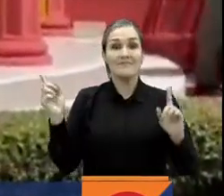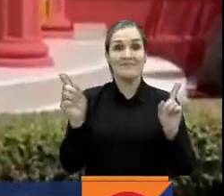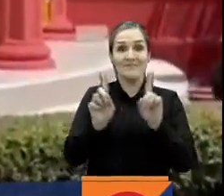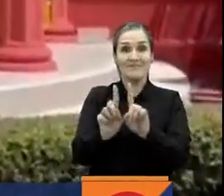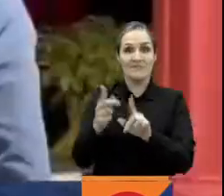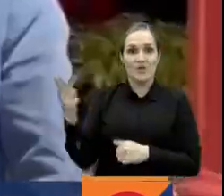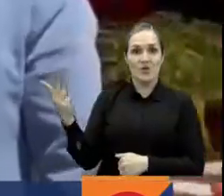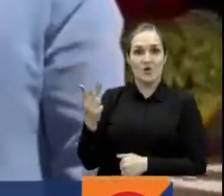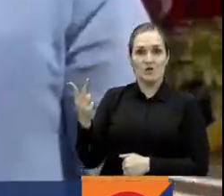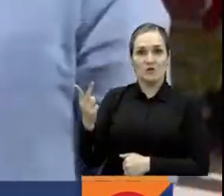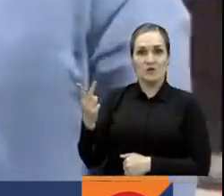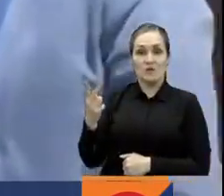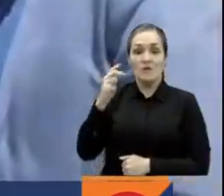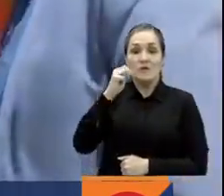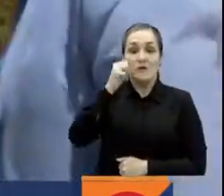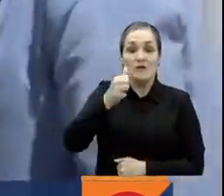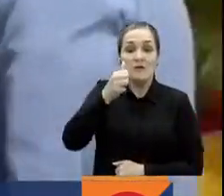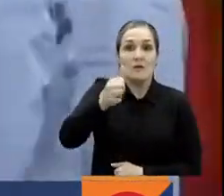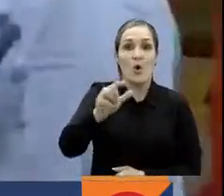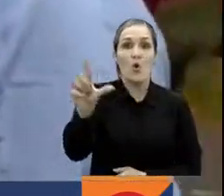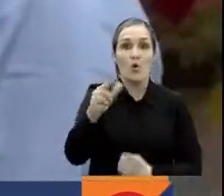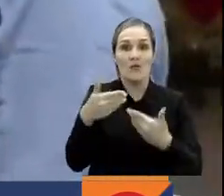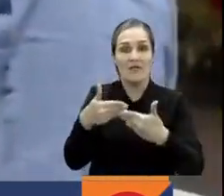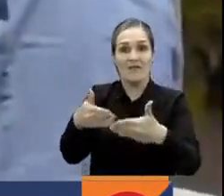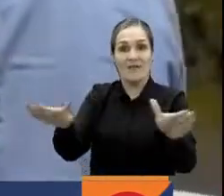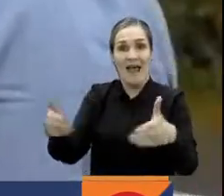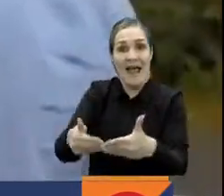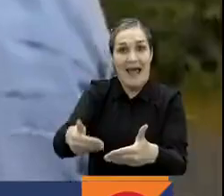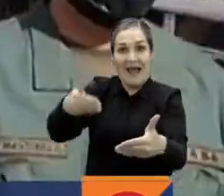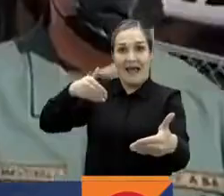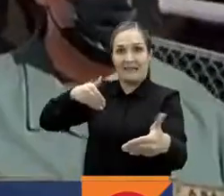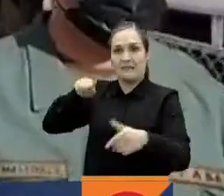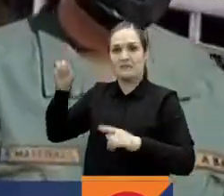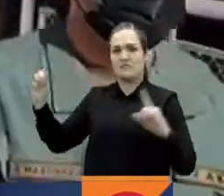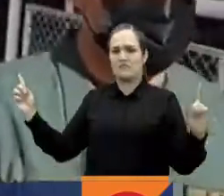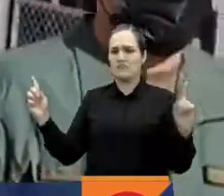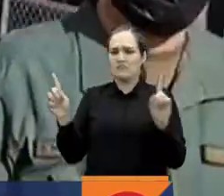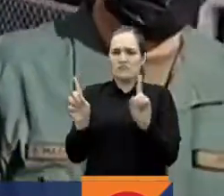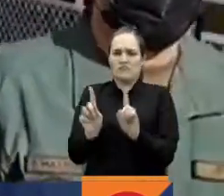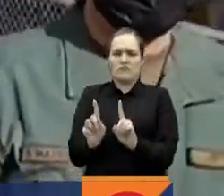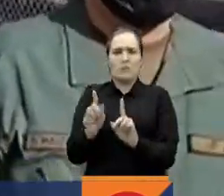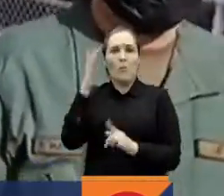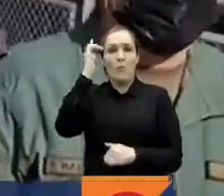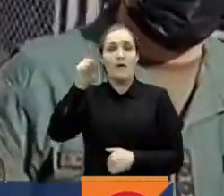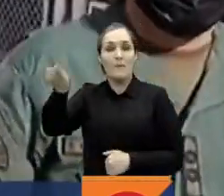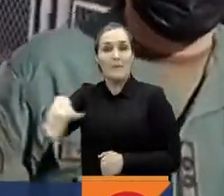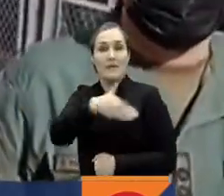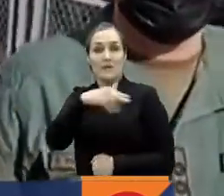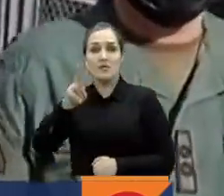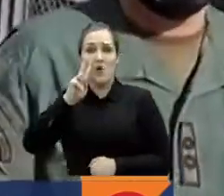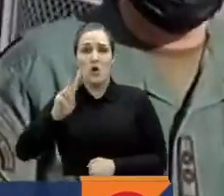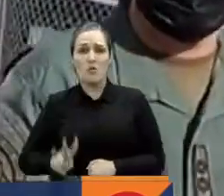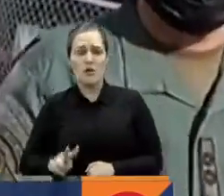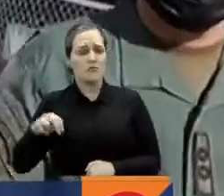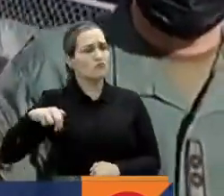PRIMERO LA REAPERTURA DE LAVEVE SERá 26 DE SEPTIEMBRE A LAS 10:00 DE LA MAñANA Y EL SEGUNDO TRABAJEEEEEEE LA SEGURIDAD DE AMBOS PAíSES EN LAS BUENAS